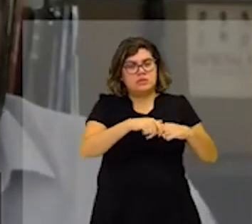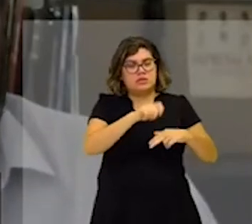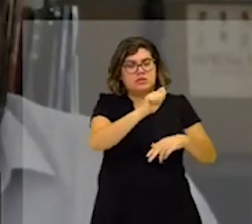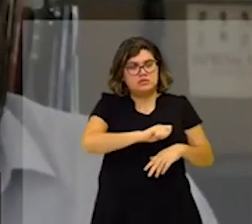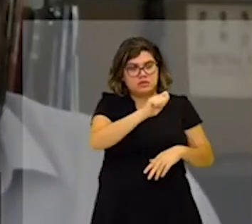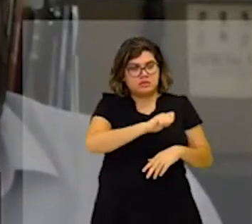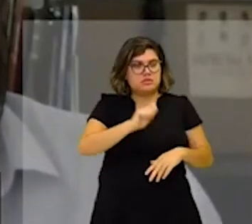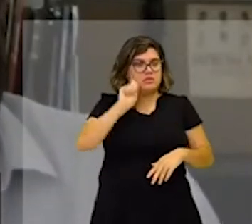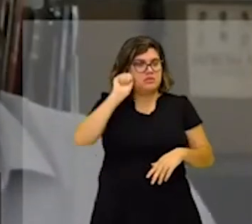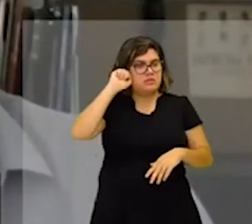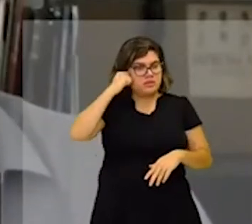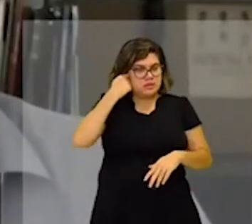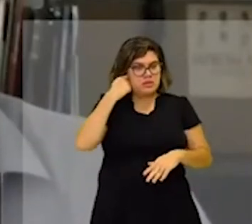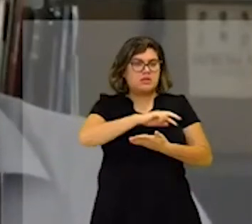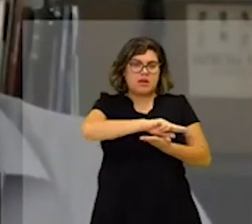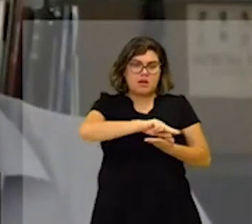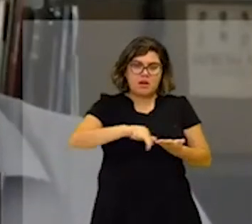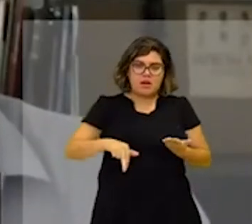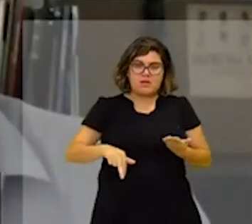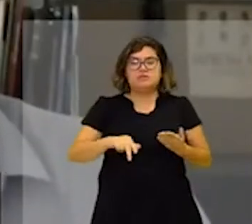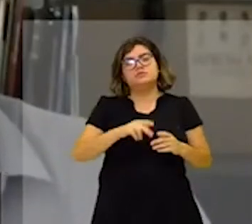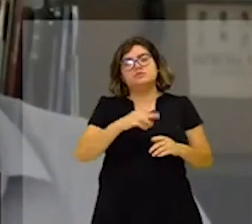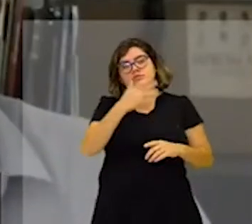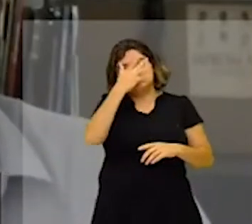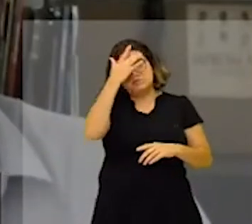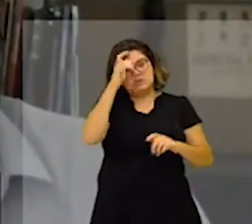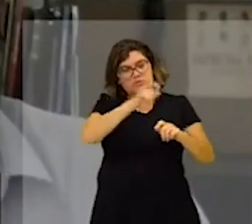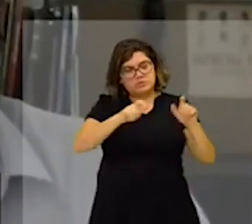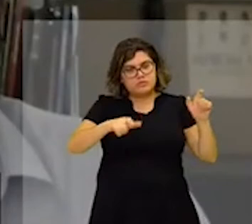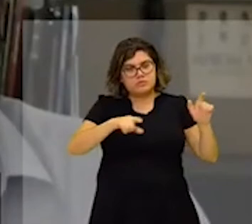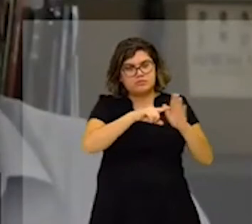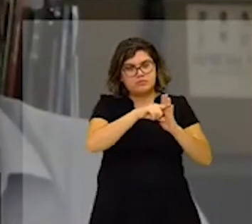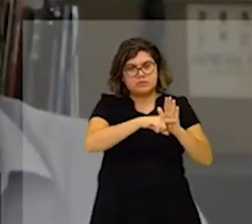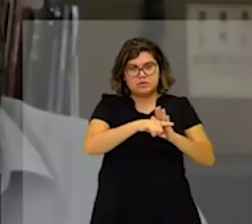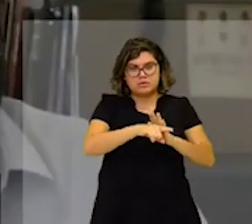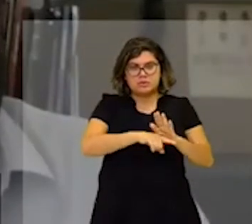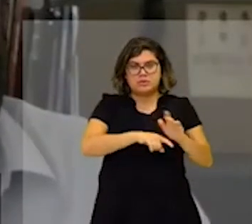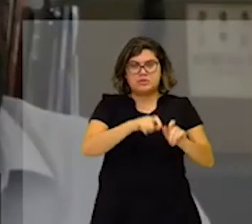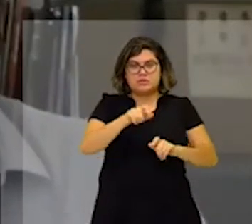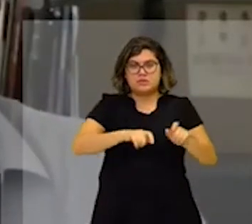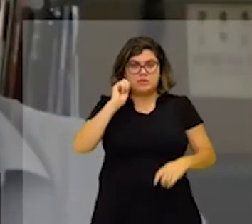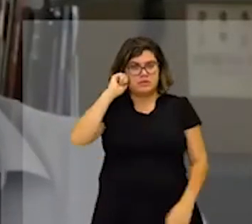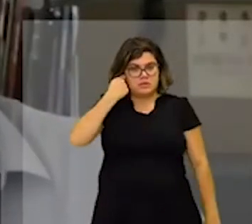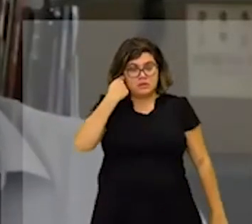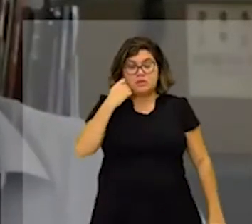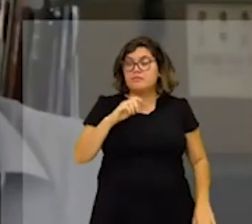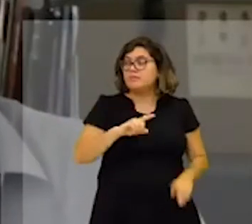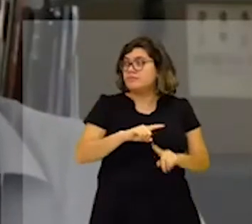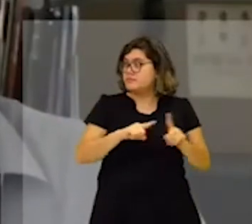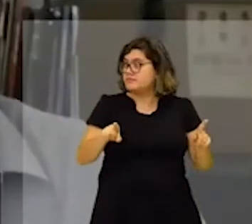deter intelectuais negros pesquisadores educadores e educadoras mas também reconhecido pela justiça